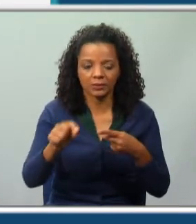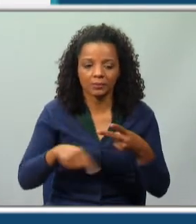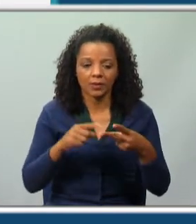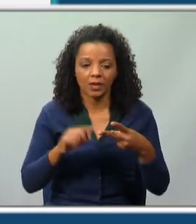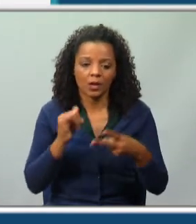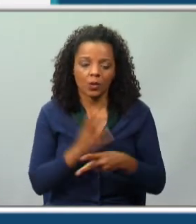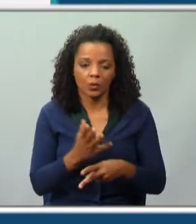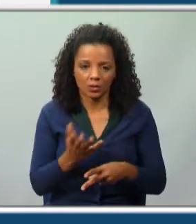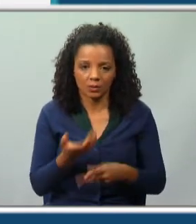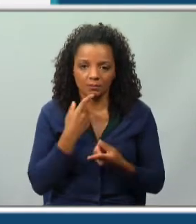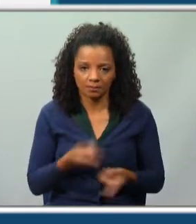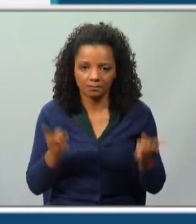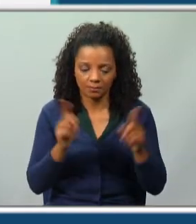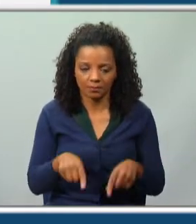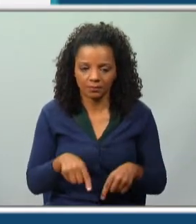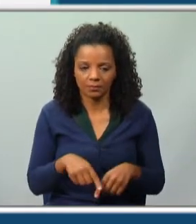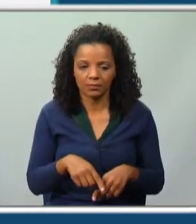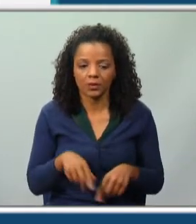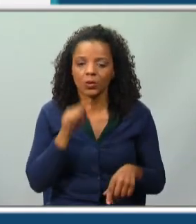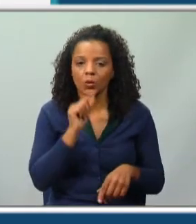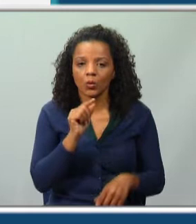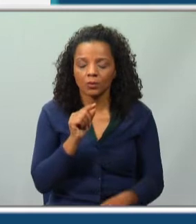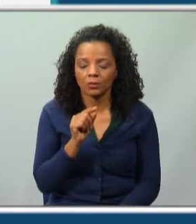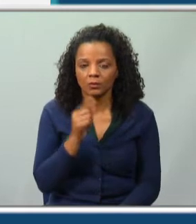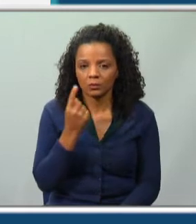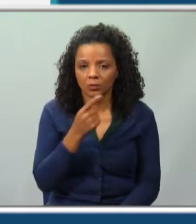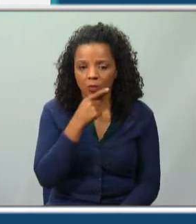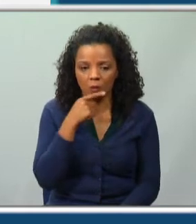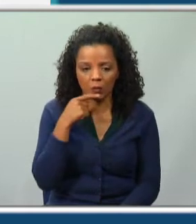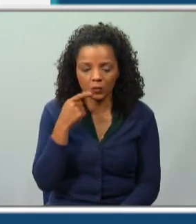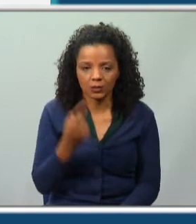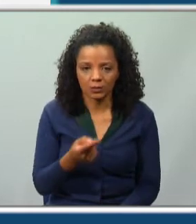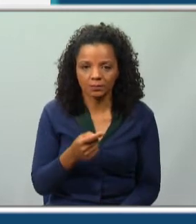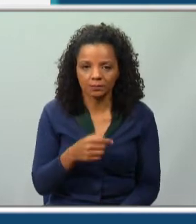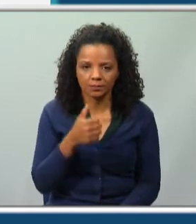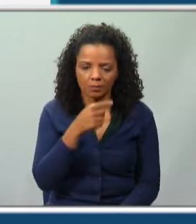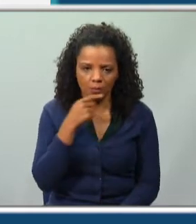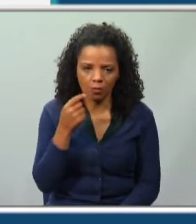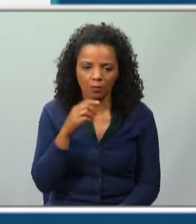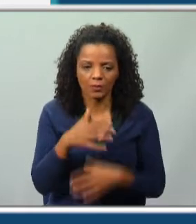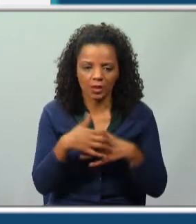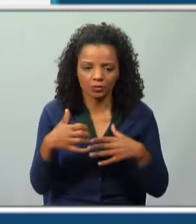refere só que novamente ao nome de um doce para a torta de laranja 只是又指一個名字橘子派的糖果